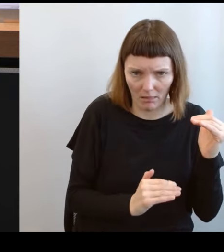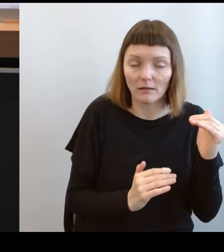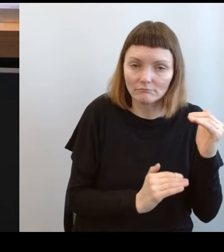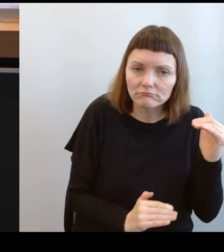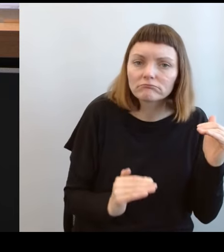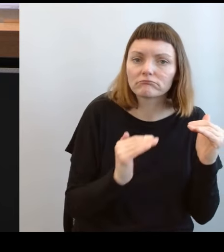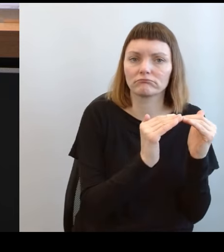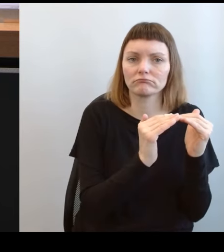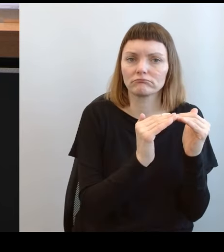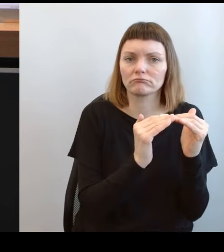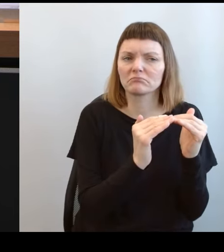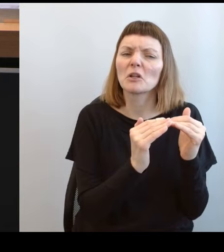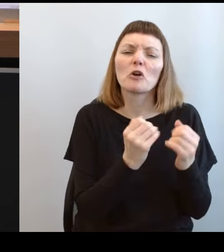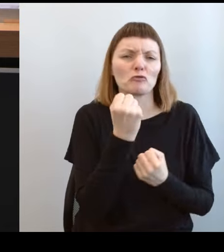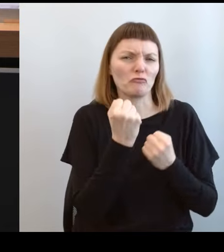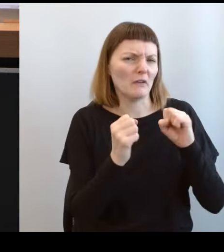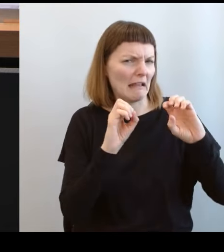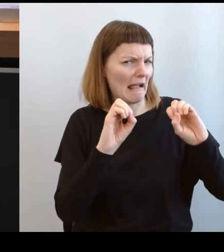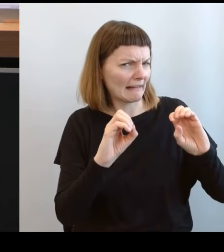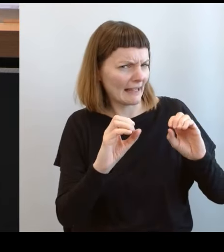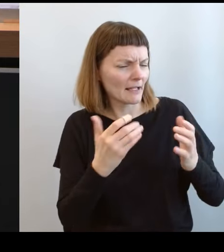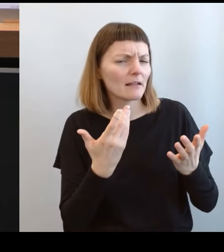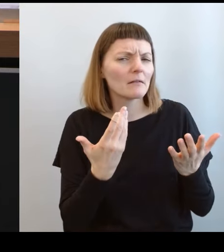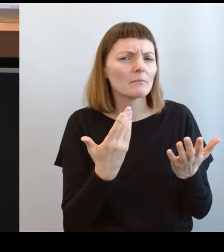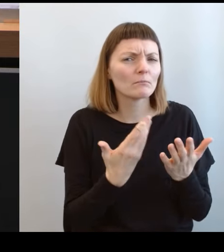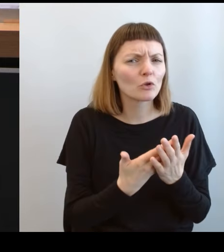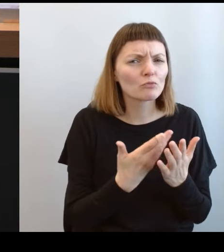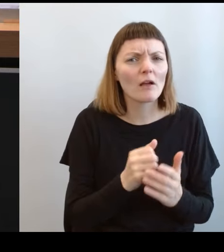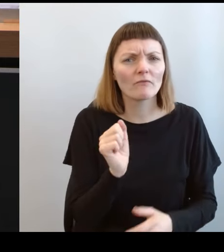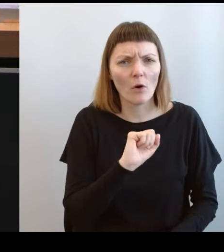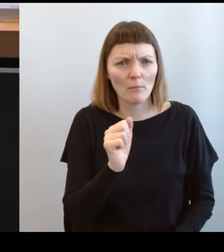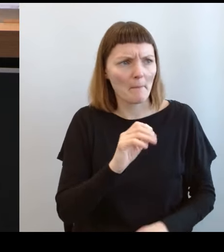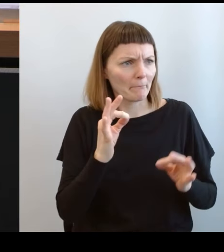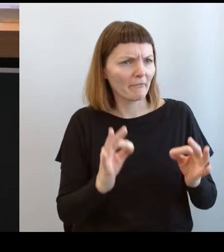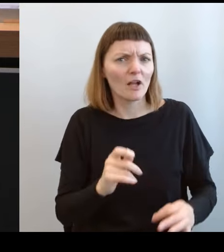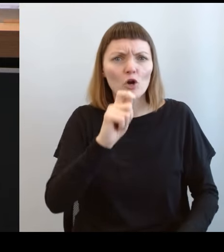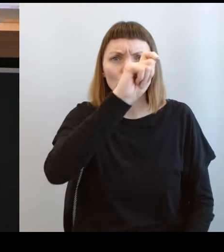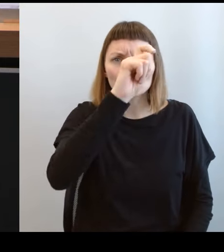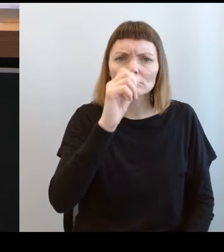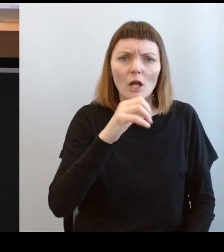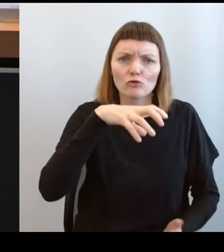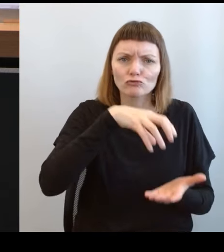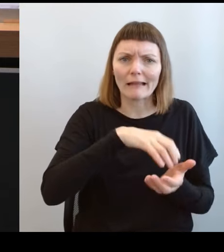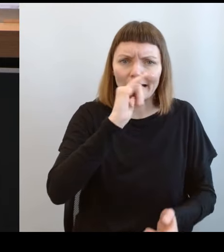der städtereisende Student zur Kasse gebeten wird und der Geldbeutel eines DAX Unternehmens verschont blieb.